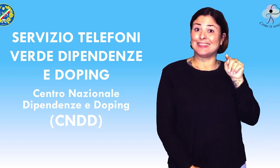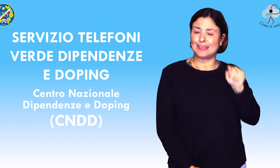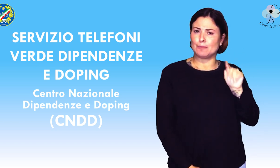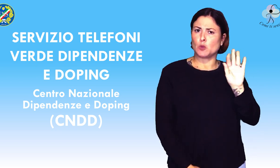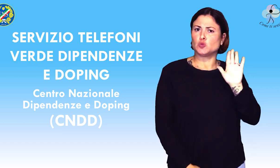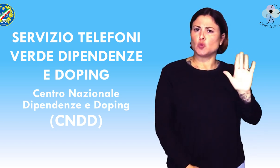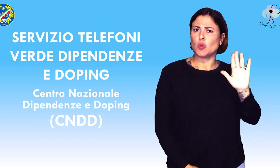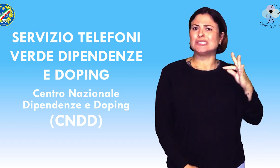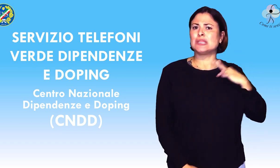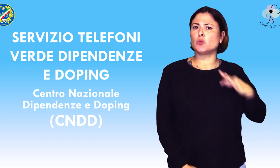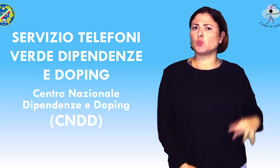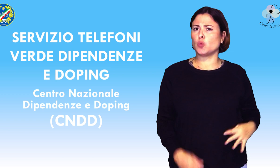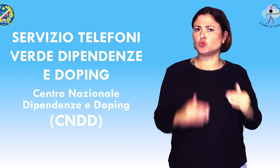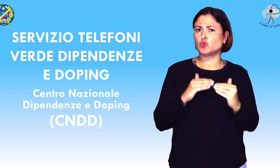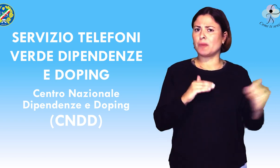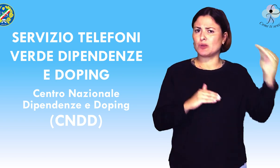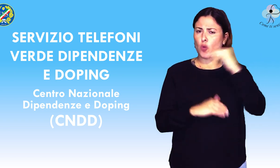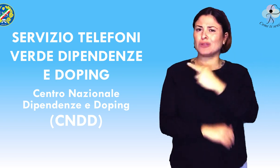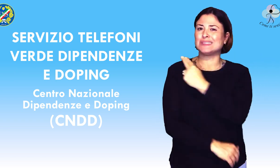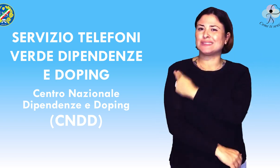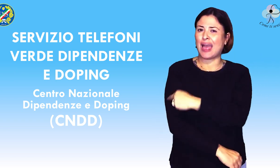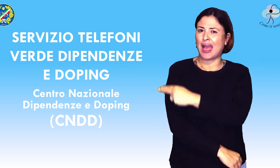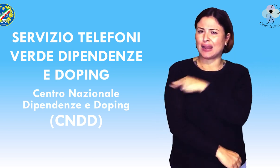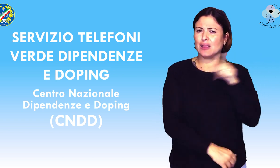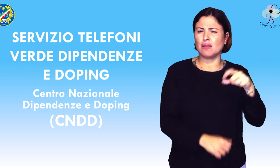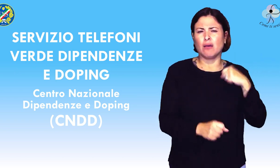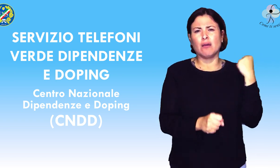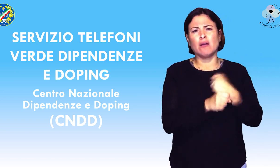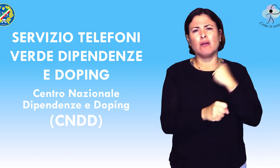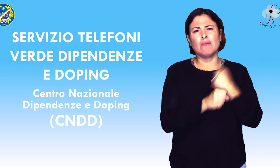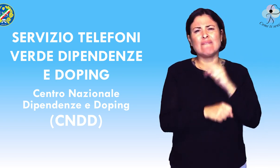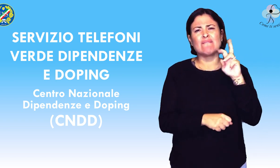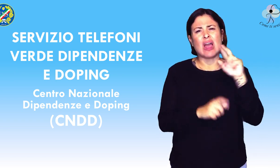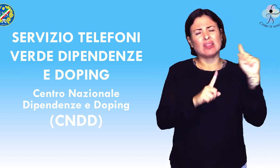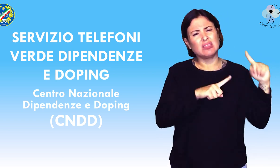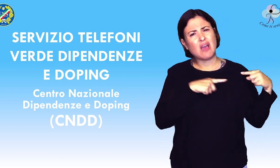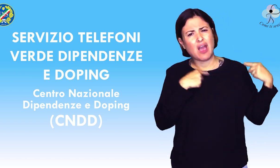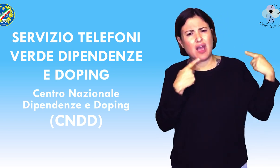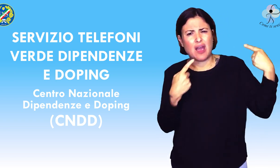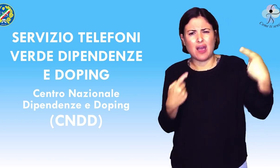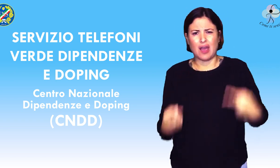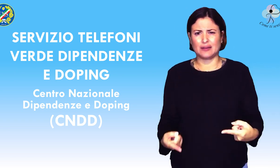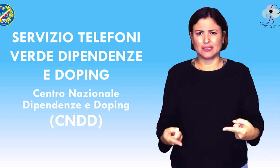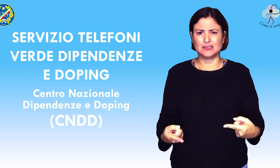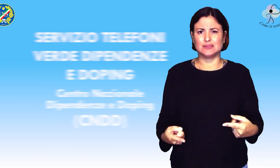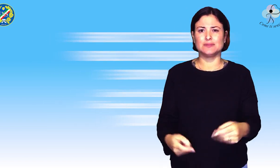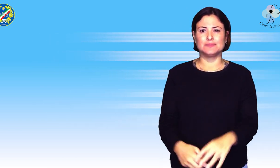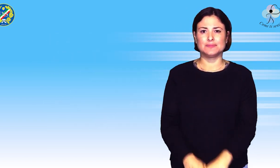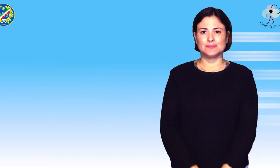dell’Istituto Superiore di Sanità, vanta una storia ventennale.